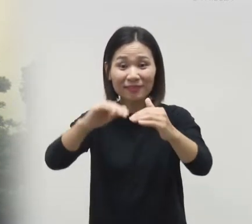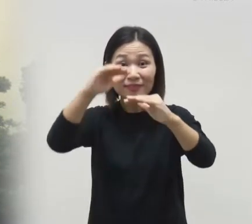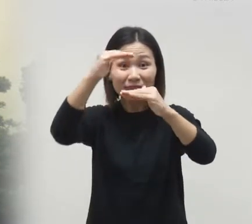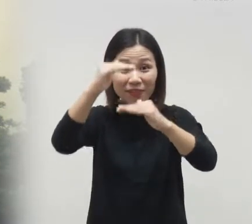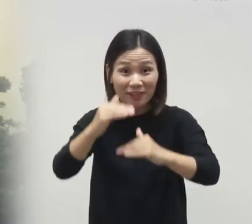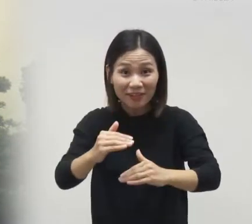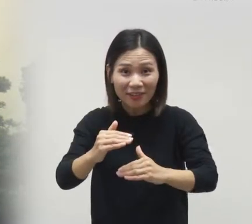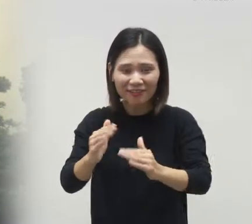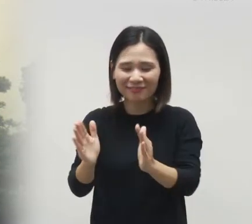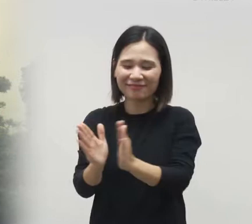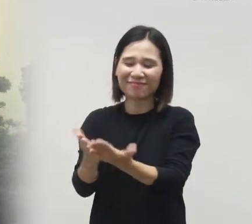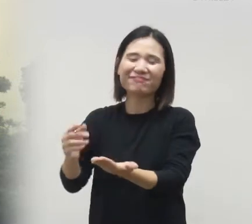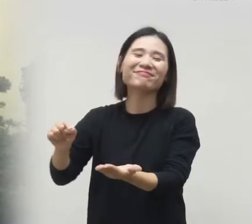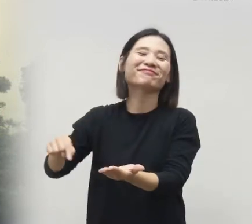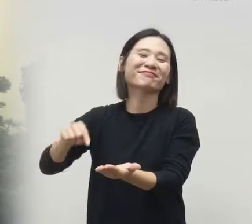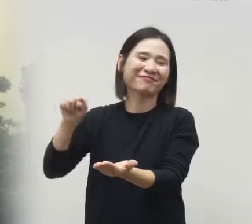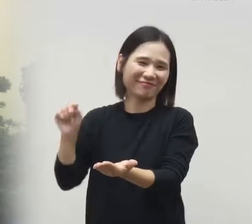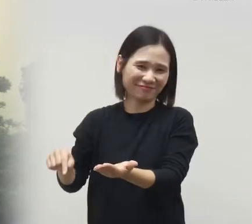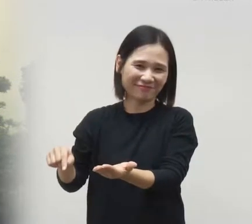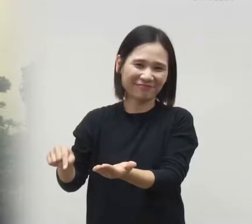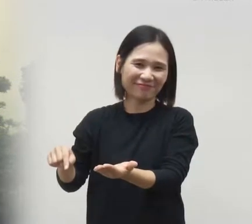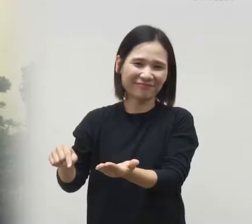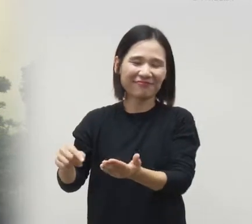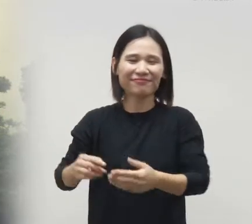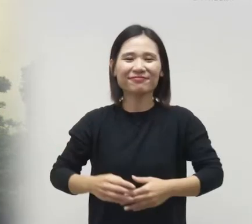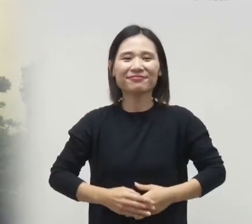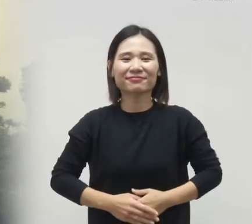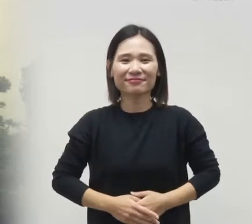「우리는 언제나 다시 만나」 중에서